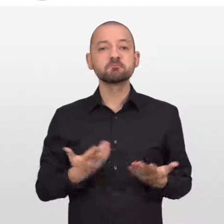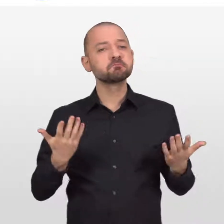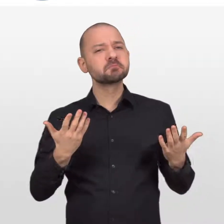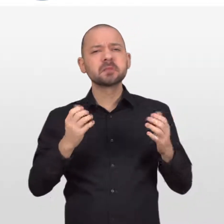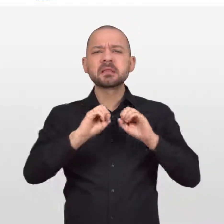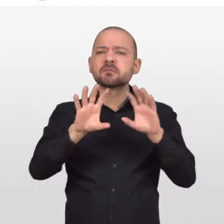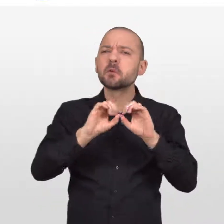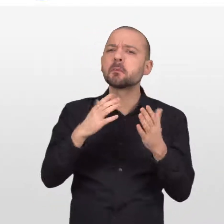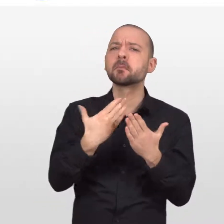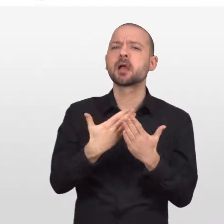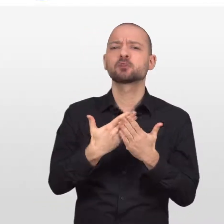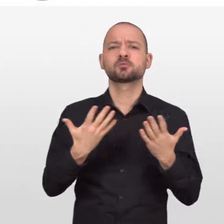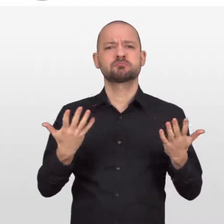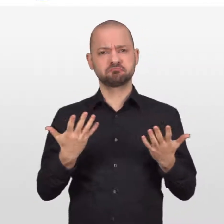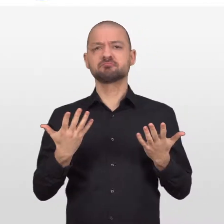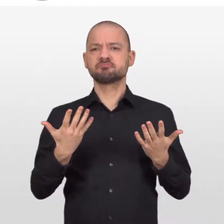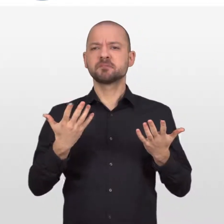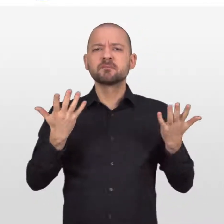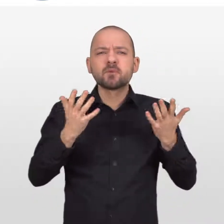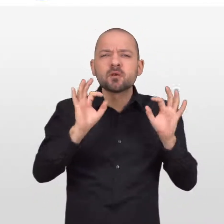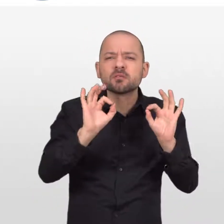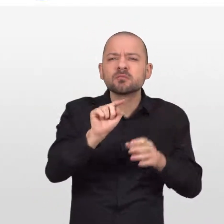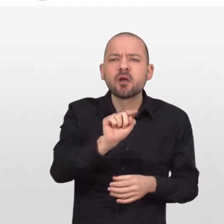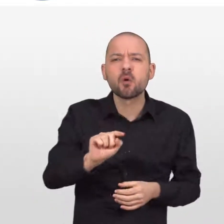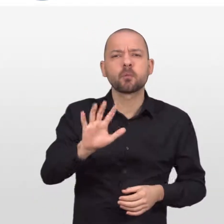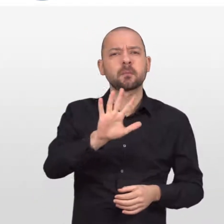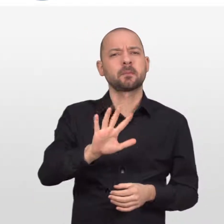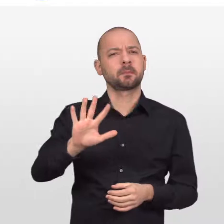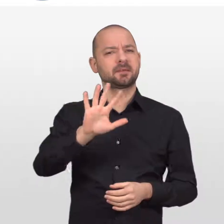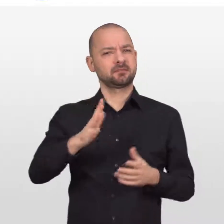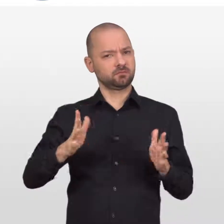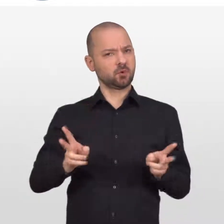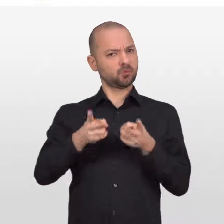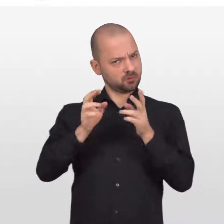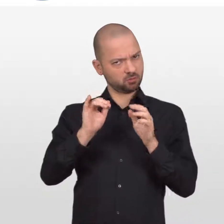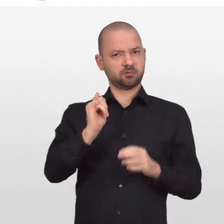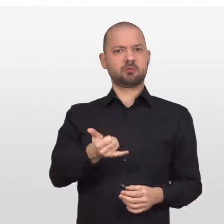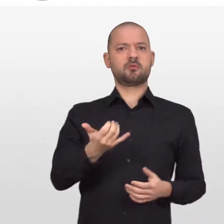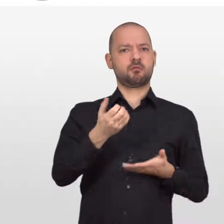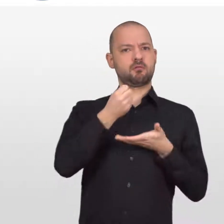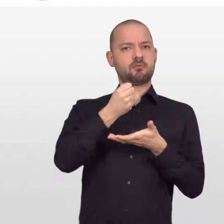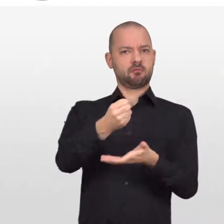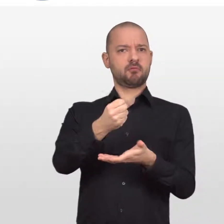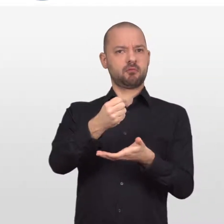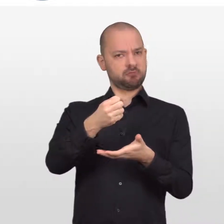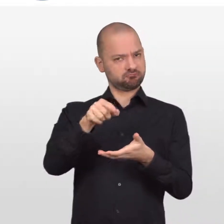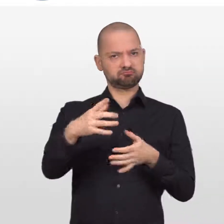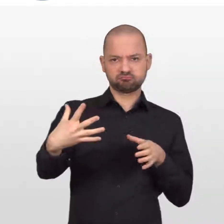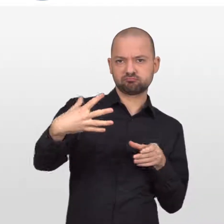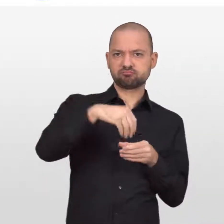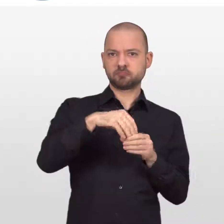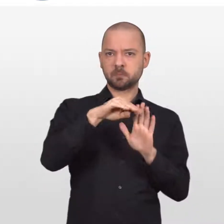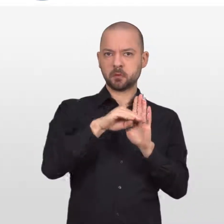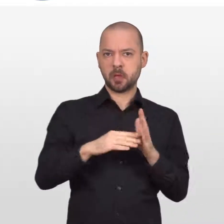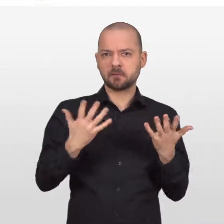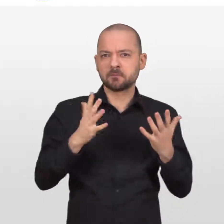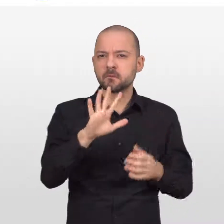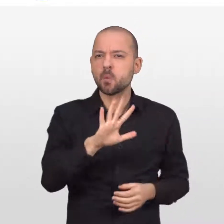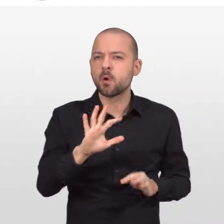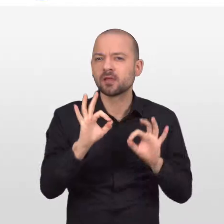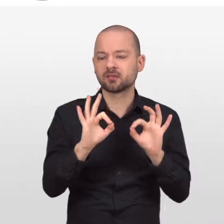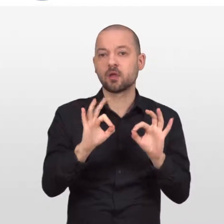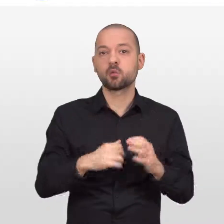Zum Beispiel, welches Fördergebiet das Programm umfasst, Například, jaké dotační území program spolupráce zahrnuje,